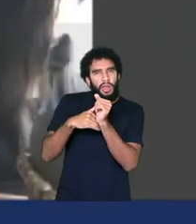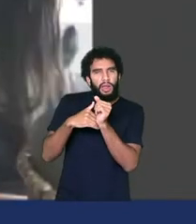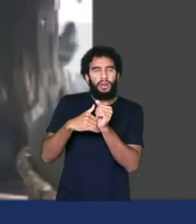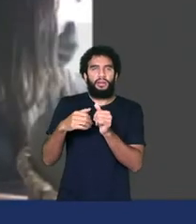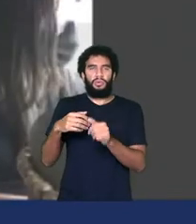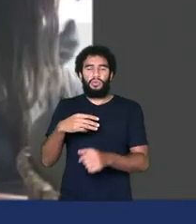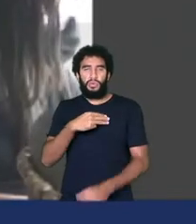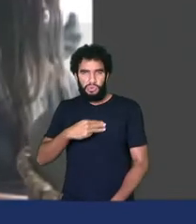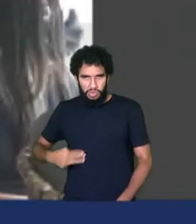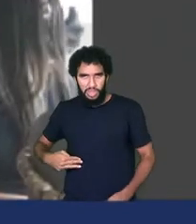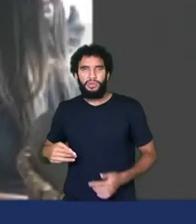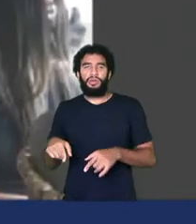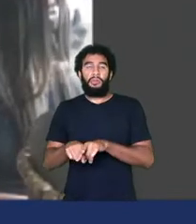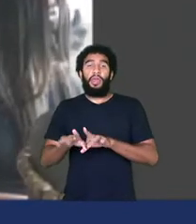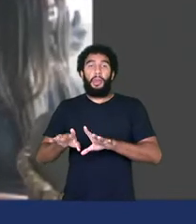SE VACINOU ESCONDIDO, QUE OS MINISTROS DELE SE VACINARAM,